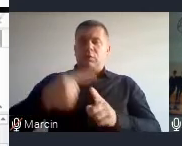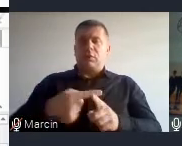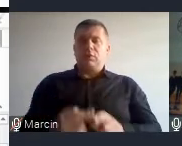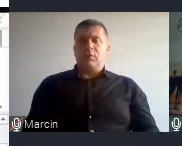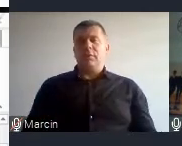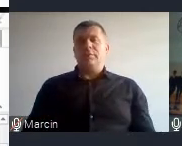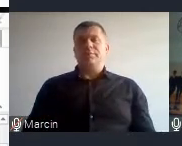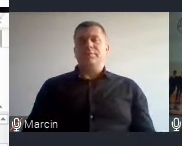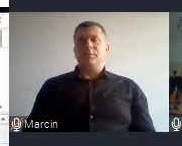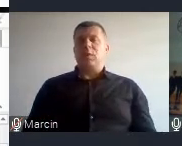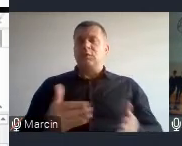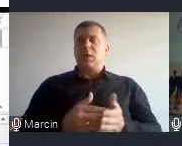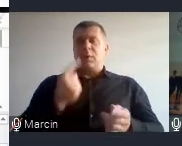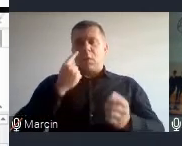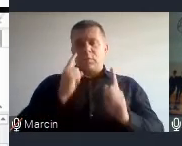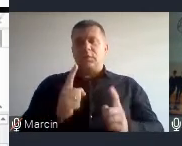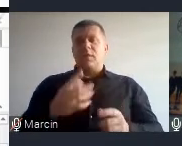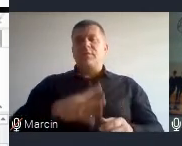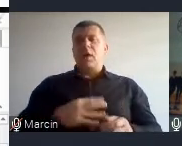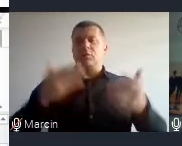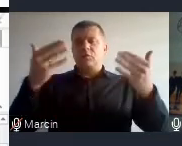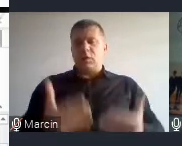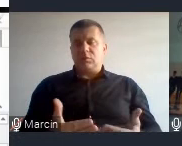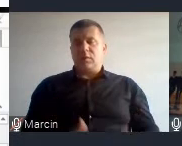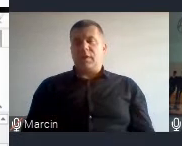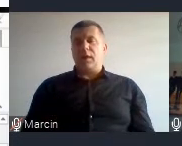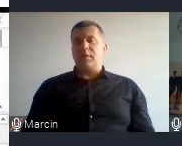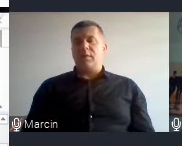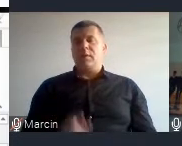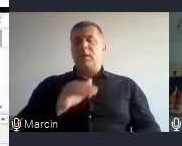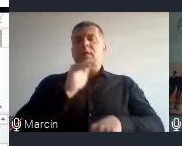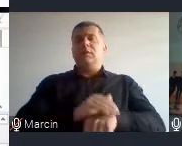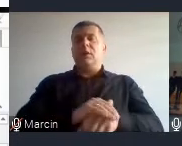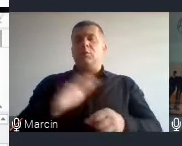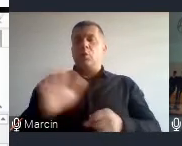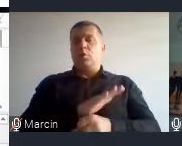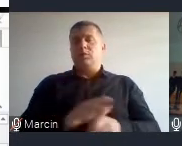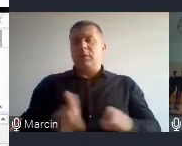Na razie uwzględnić wartości szacowania o te zamówienia uzupełniające i dodatkowe,